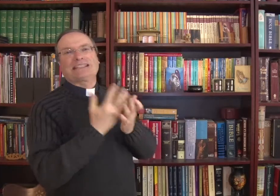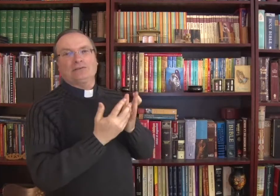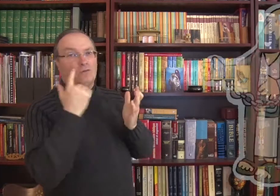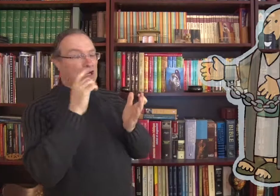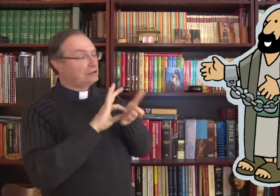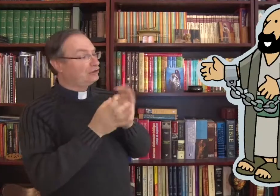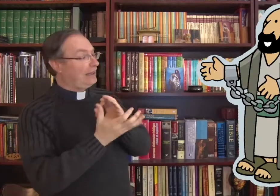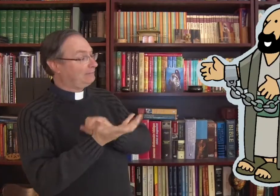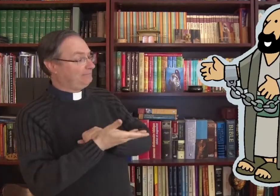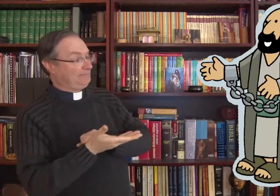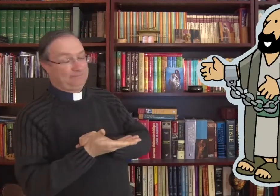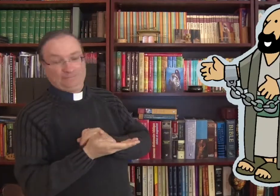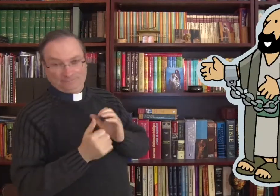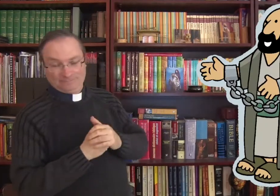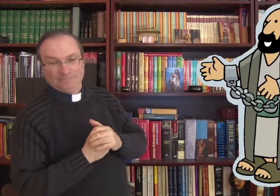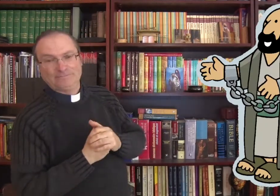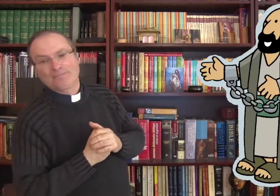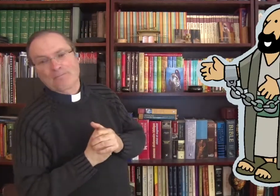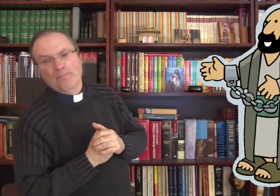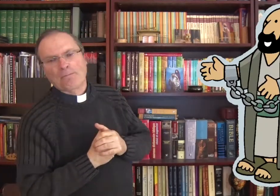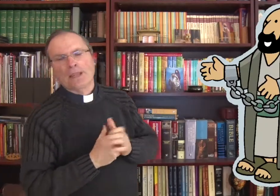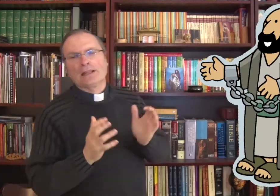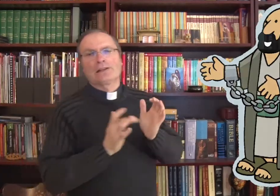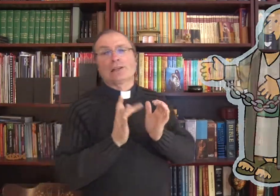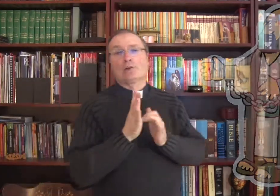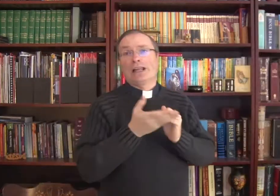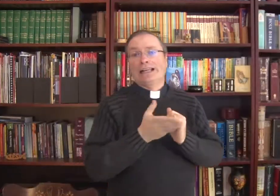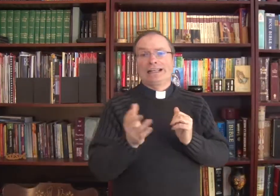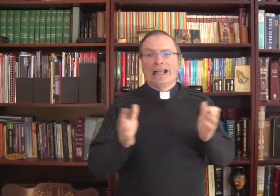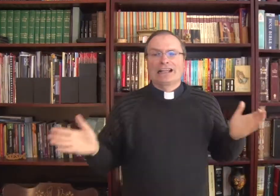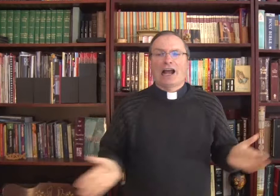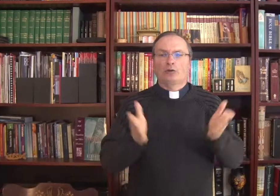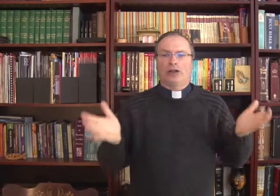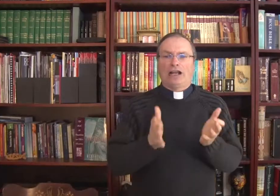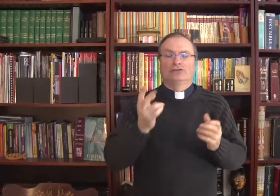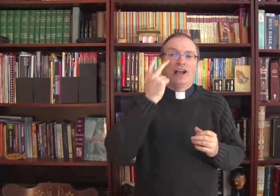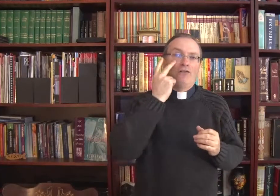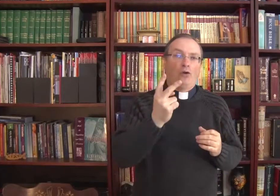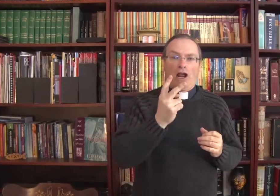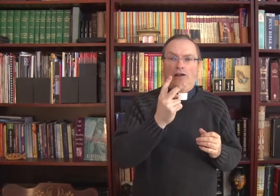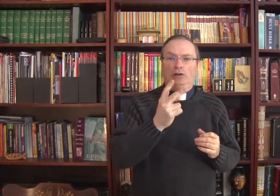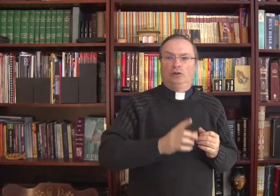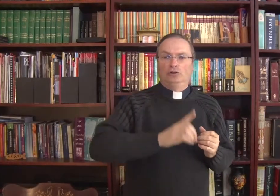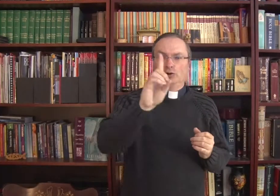qu’on le voit avec les chaînes. Jésus les encourage à voir Dieu